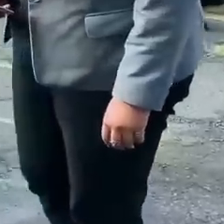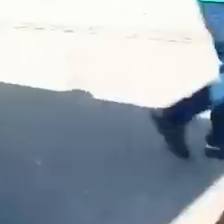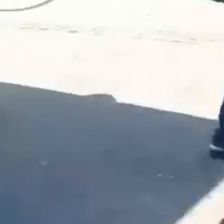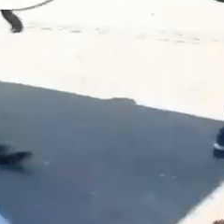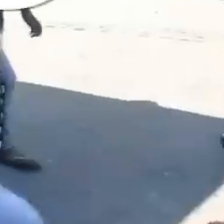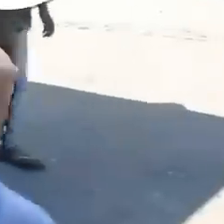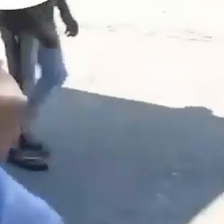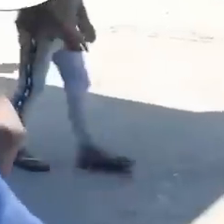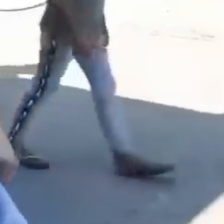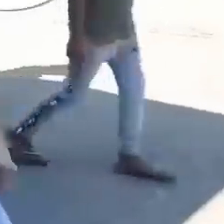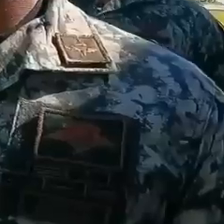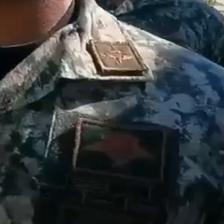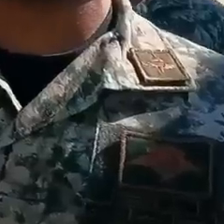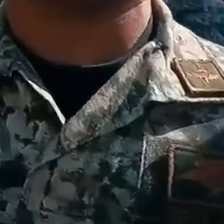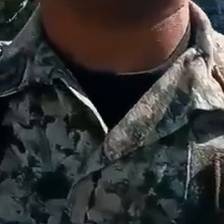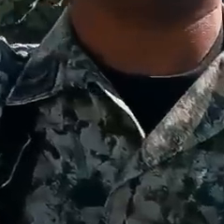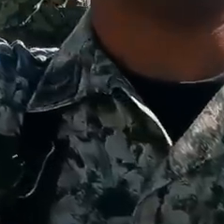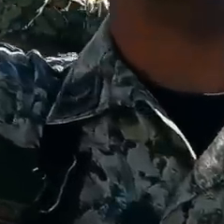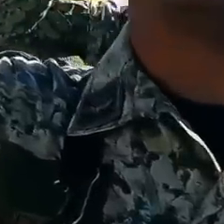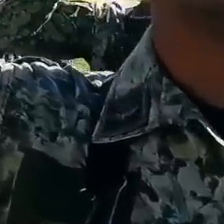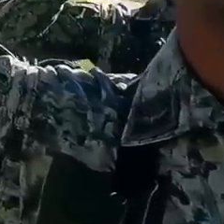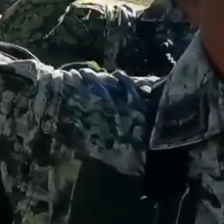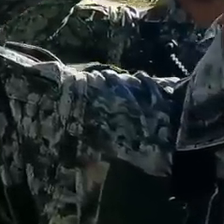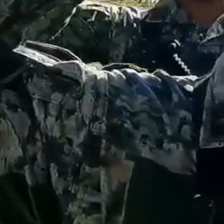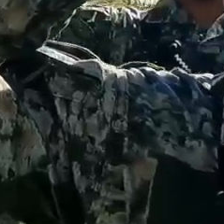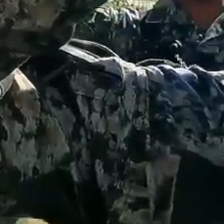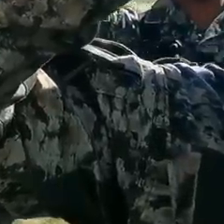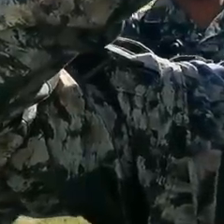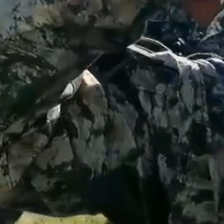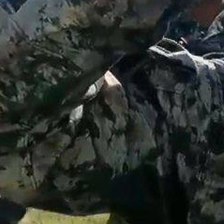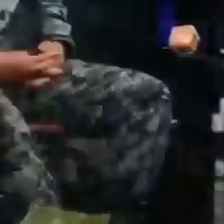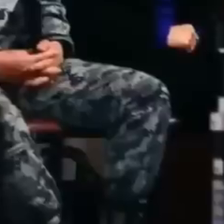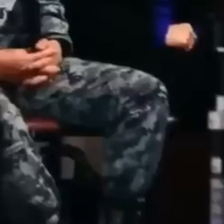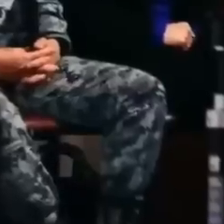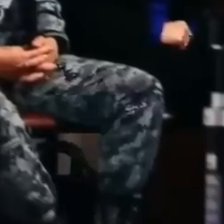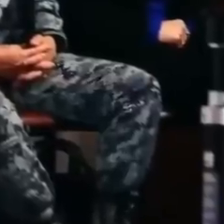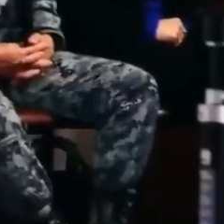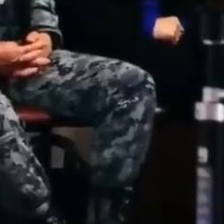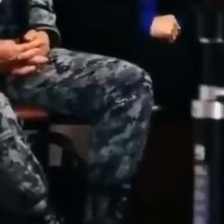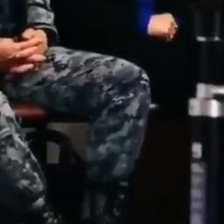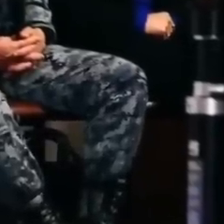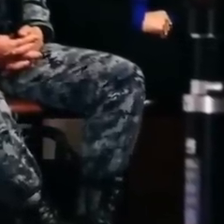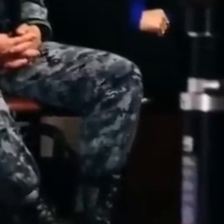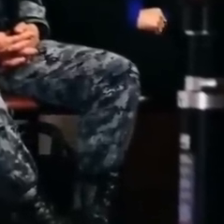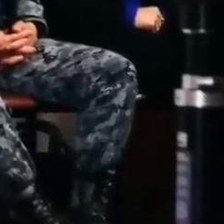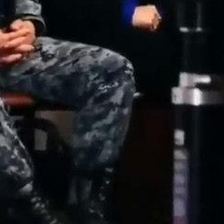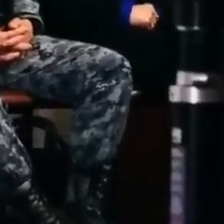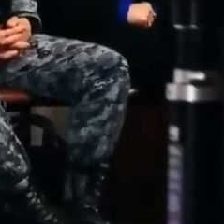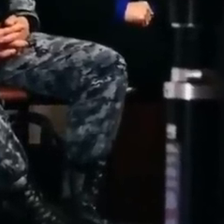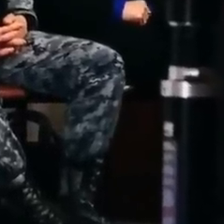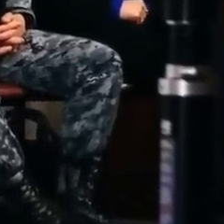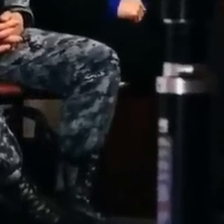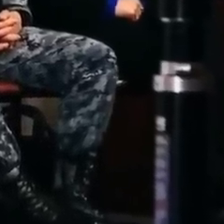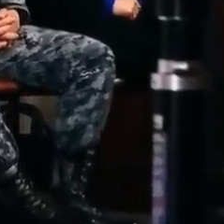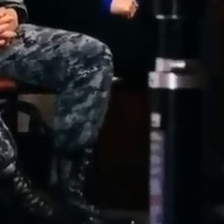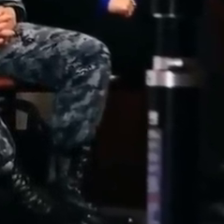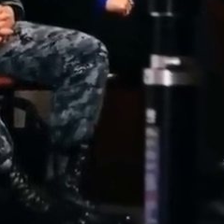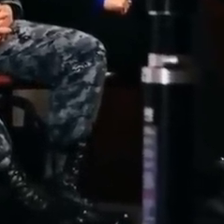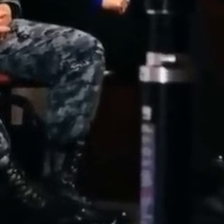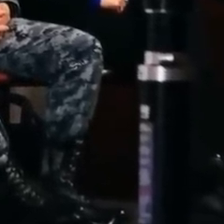por México Seguiremos construyendo la paz del 1 de octubre al 1 de diciembre el gabinete de seguridad